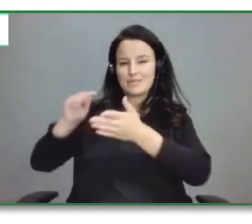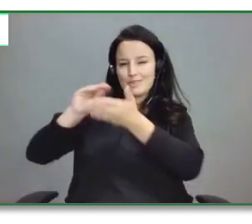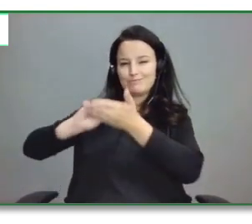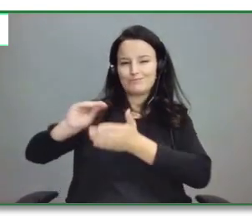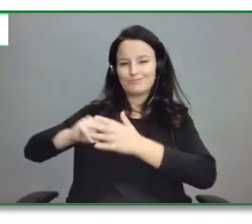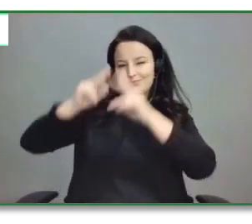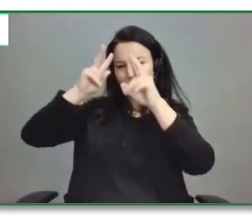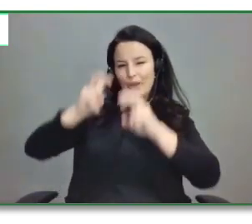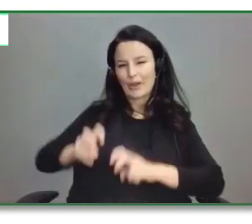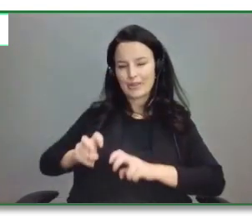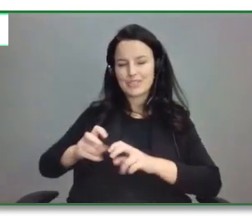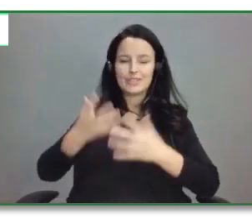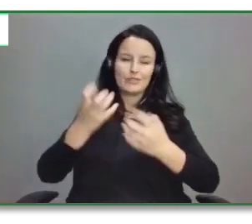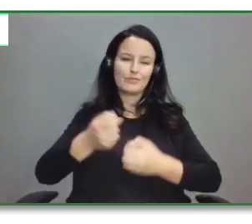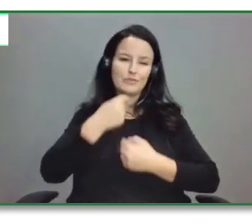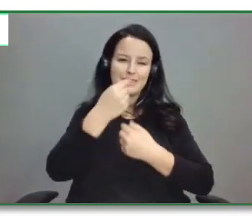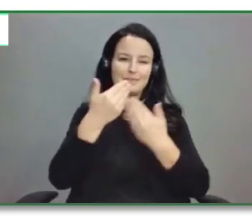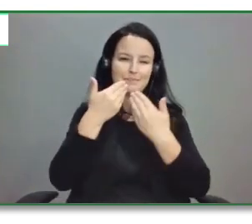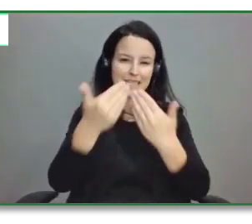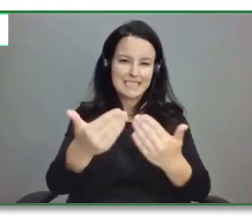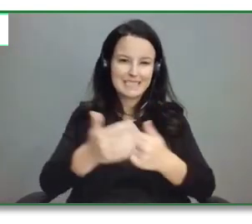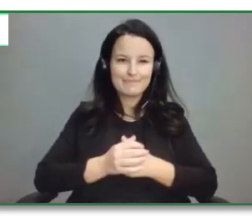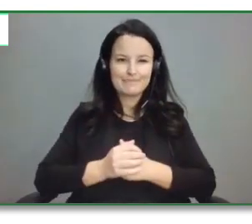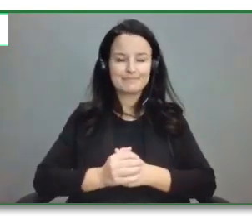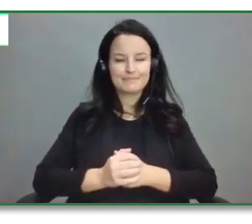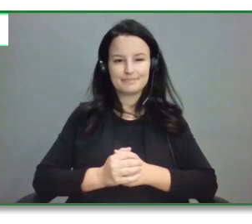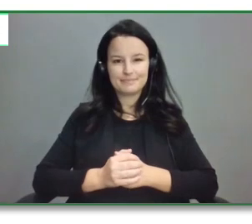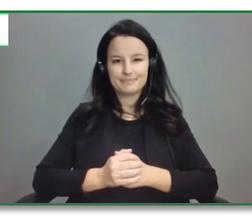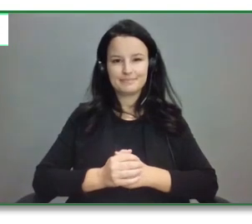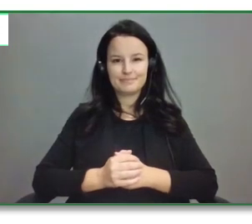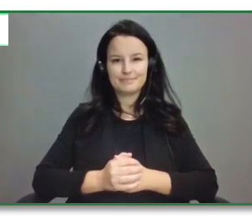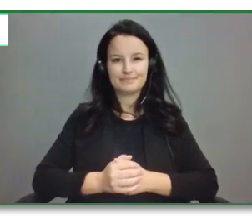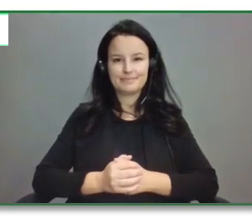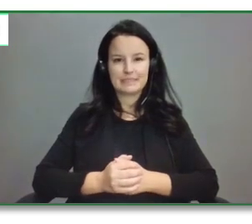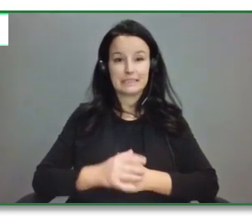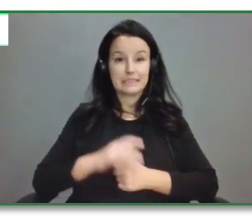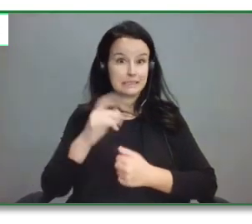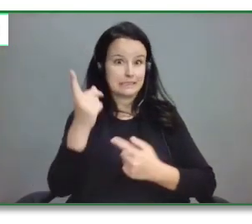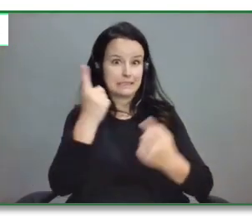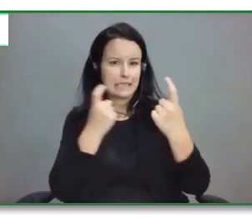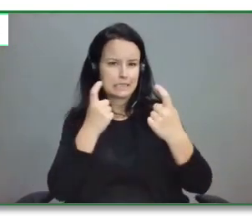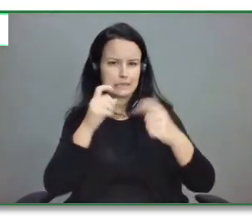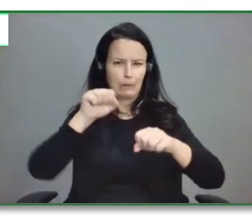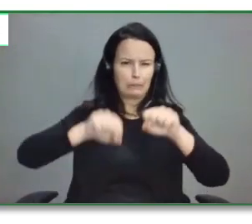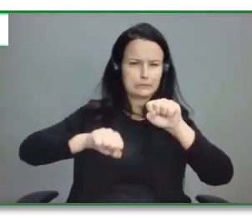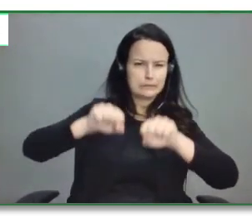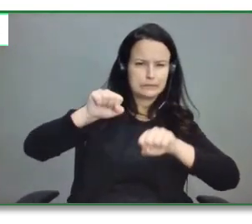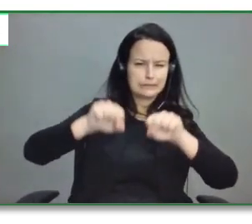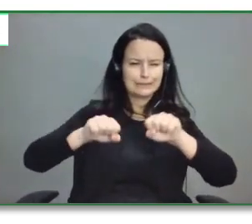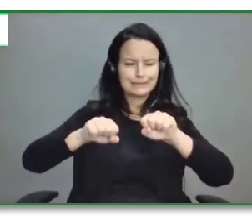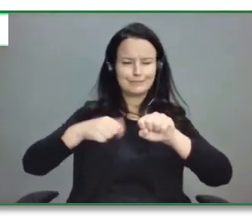voudrais exprimer ma gratitude et c'est quelqu'un de doute des